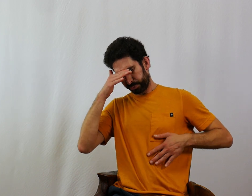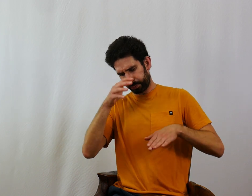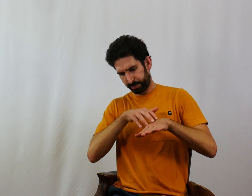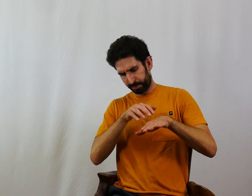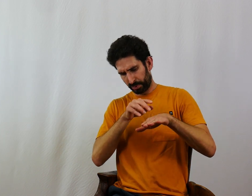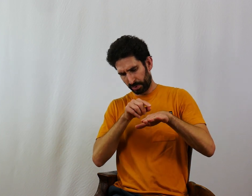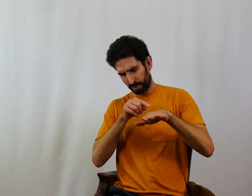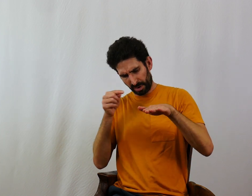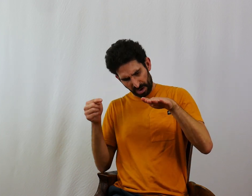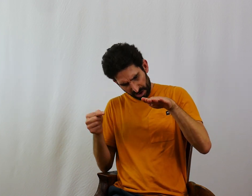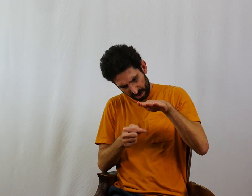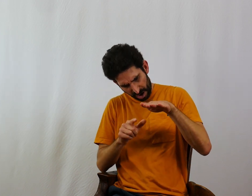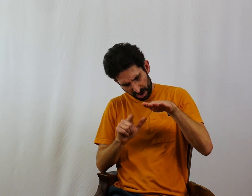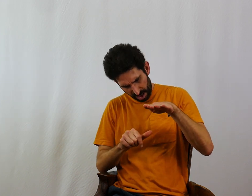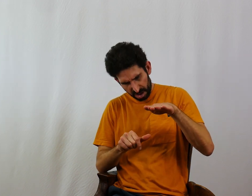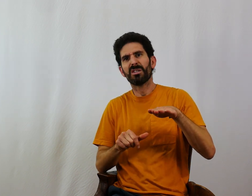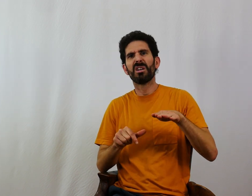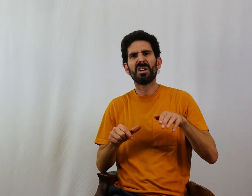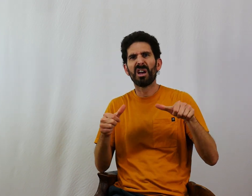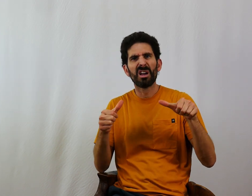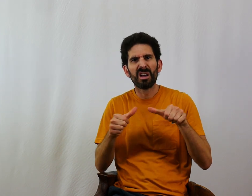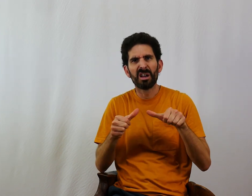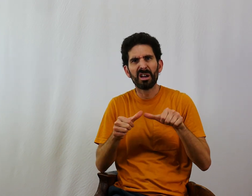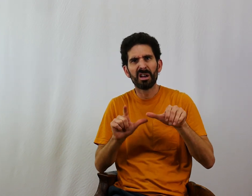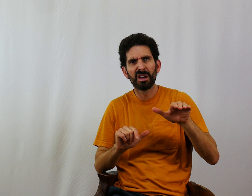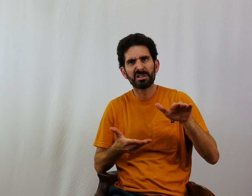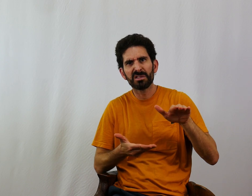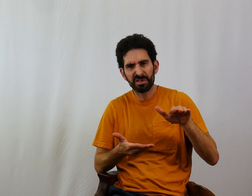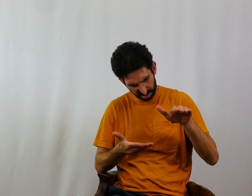Il est sous mon pied. Que fait-il là ?